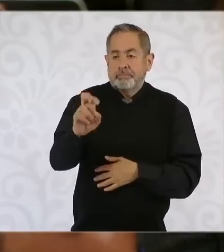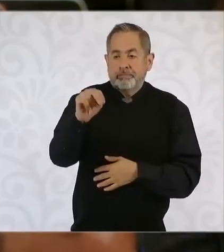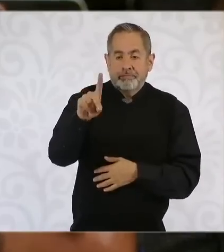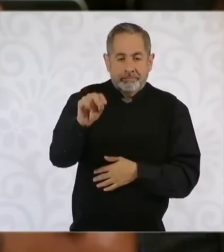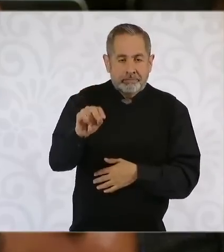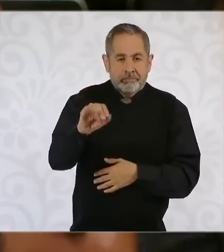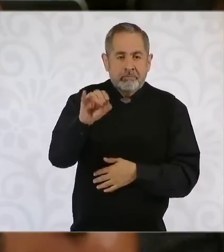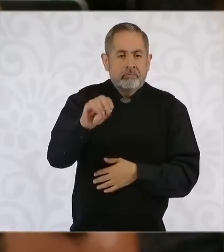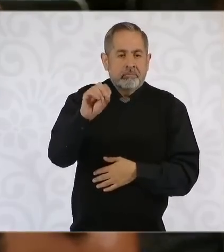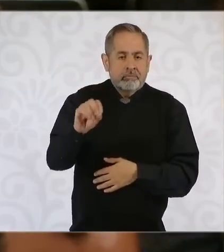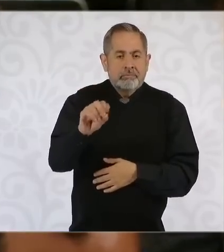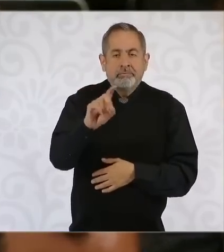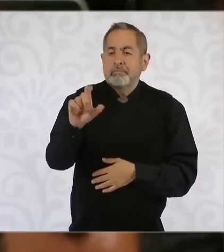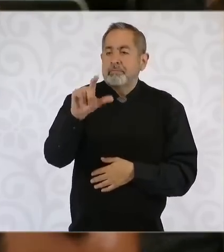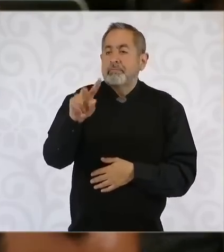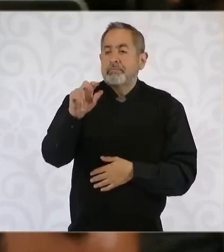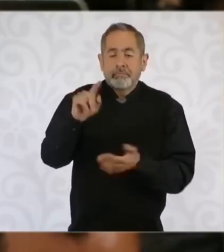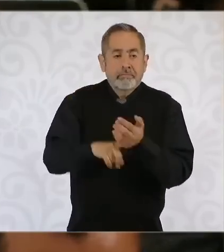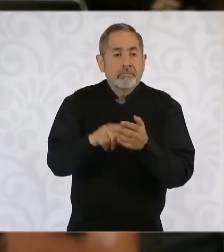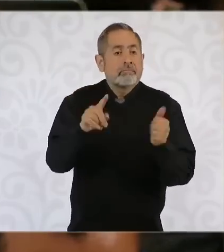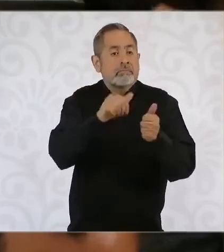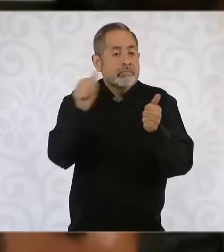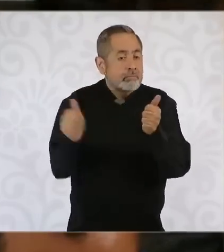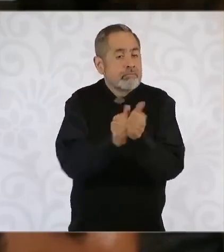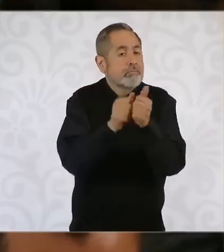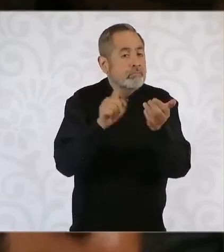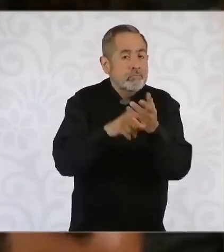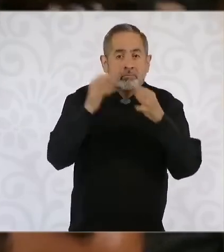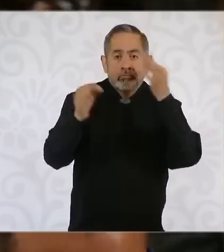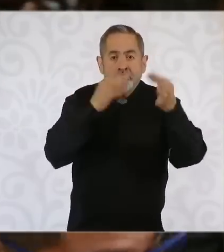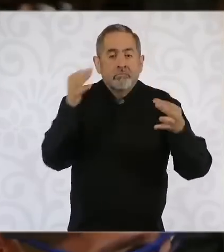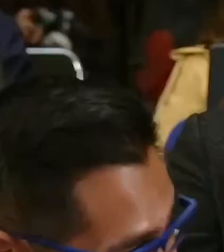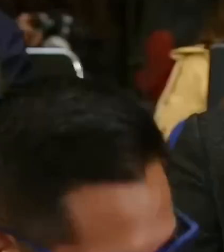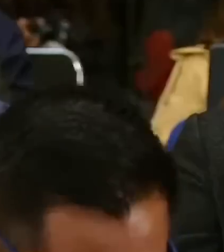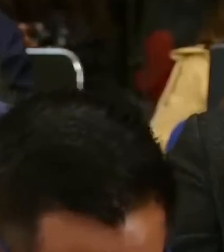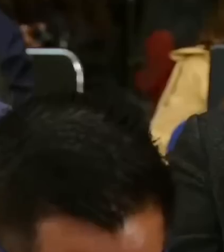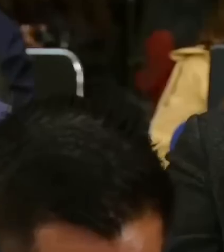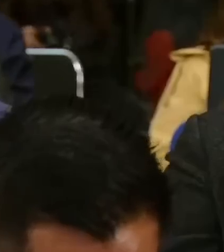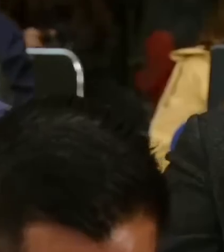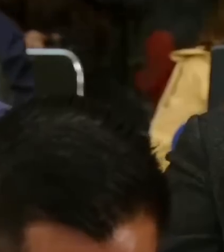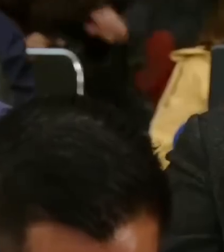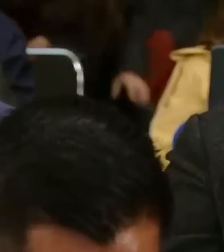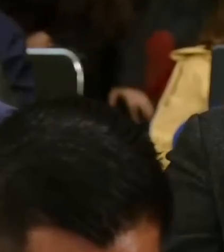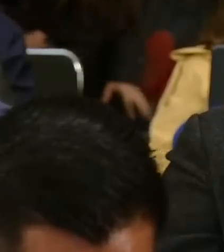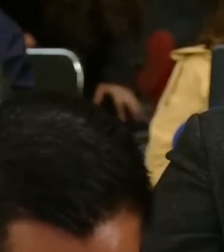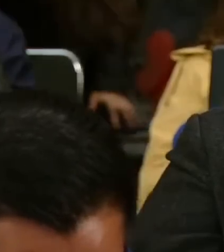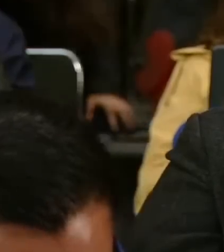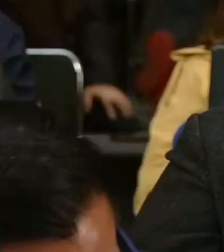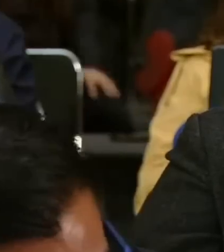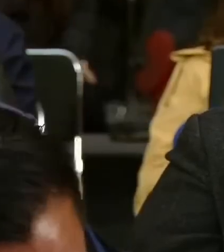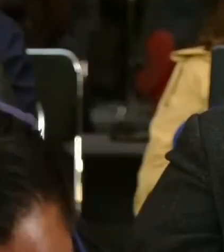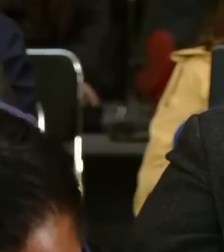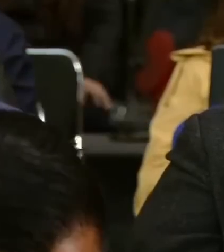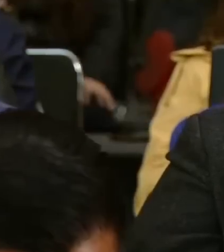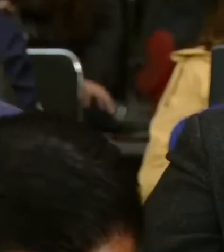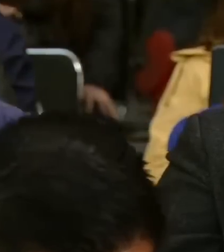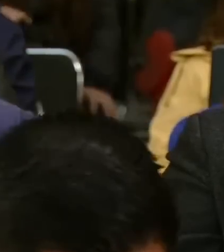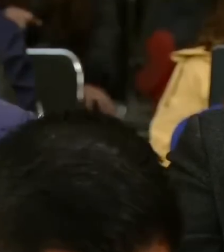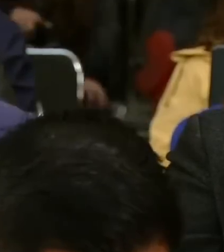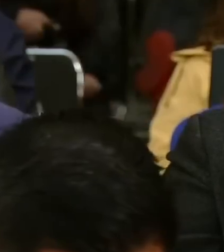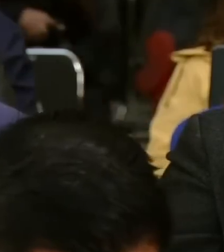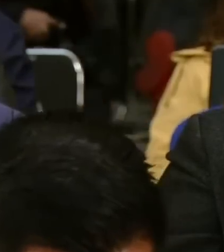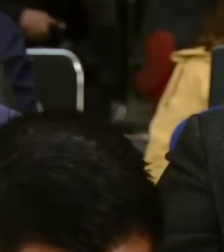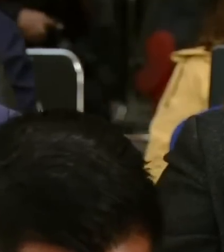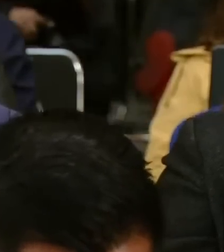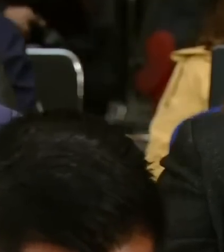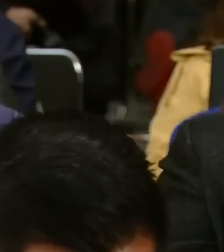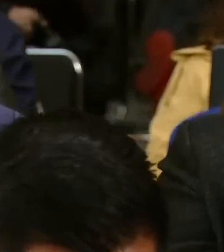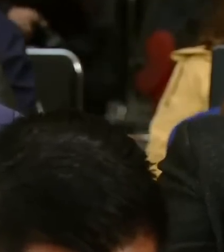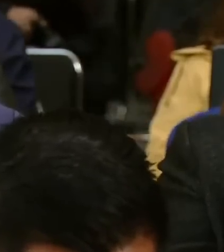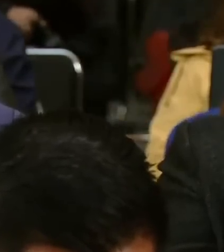delegado de campaña de usted en Sonora es el el representante legal de la empresa el administrador